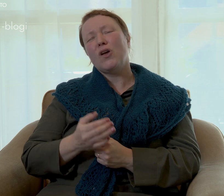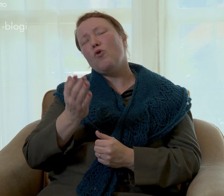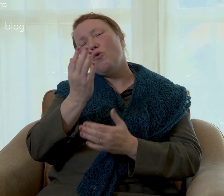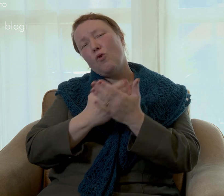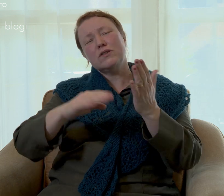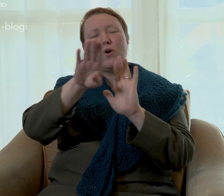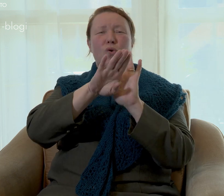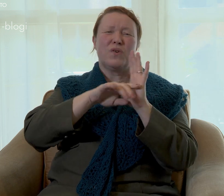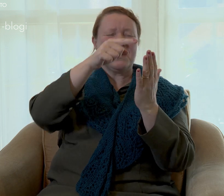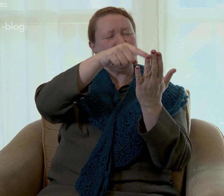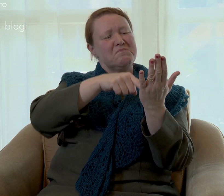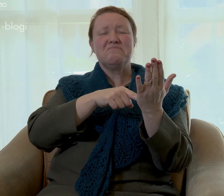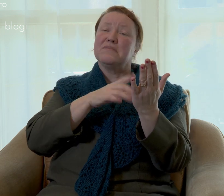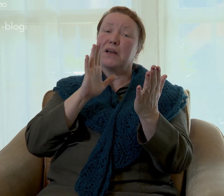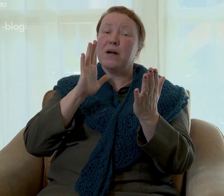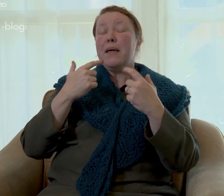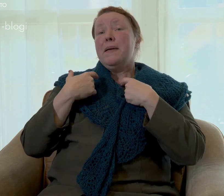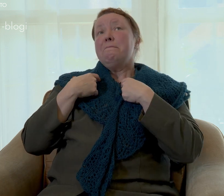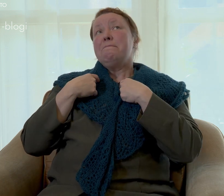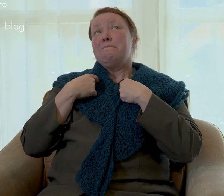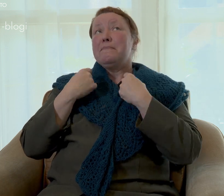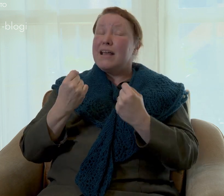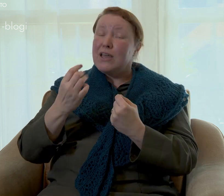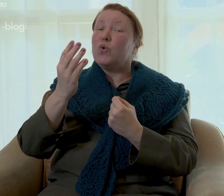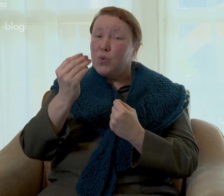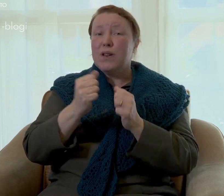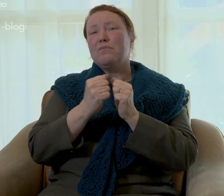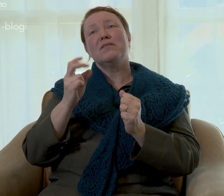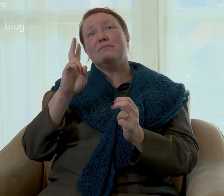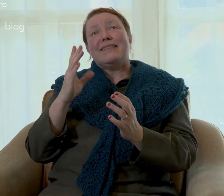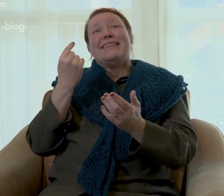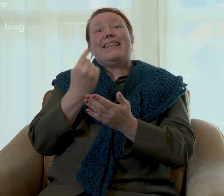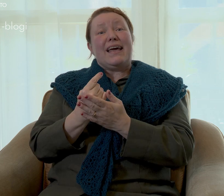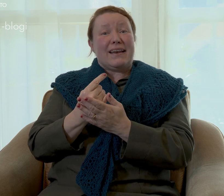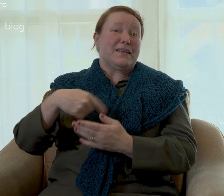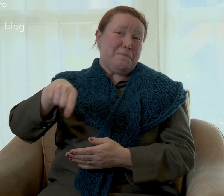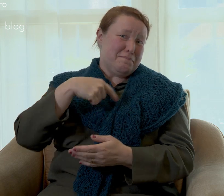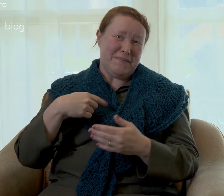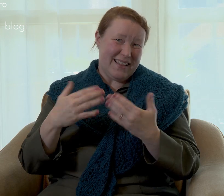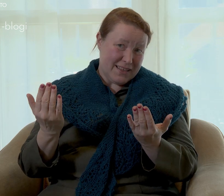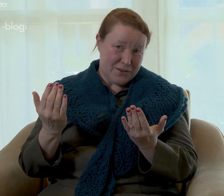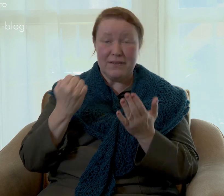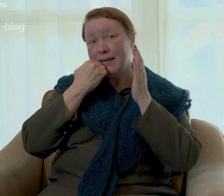Ohjelmassa oli toki sellaistakin mielenkiintoista asiaa, - joka ei ehkä niin järjestötyöntekijää suoraan palvellut, -